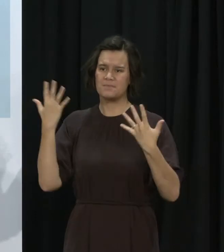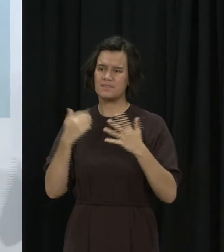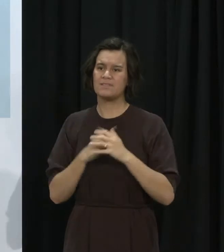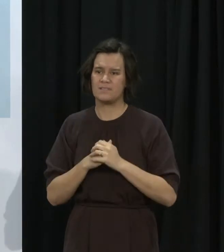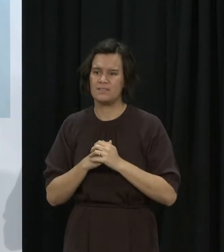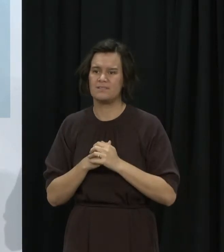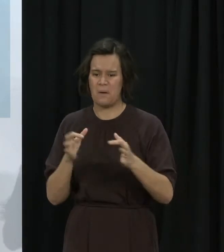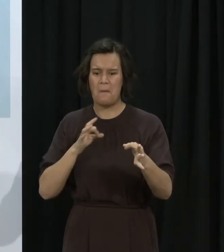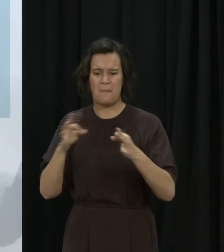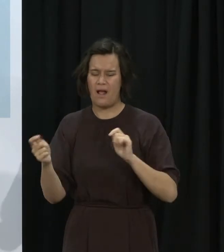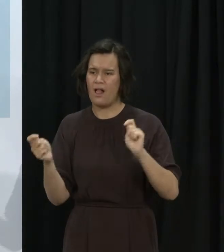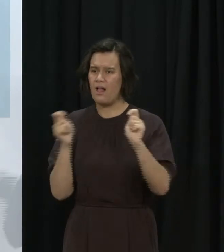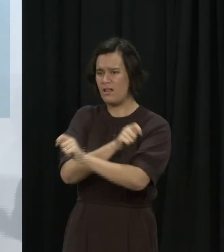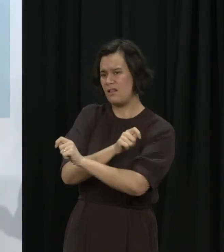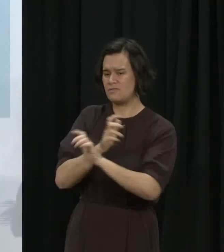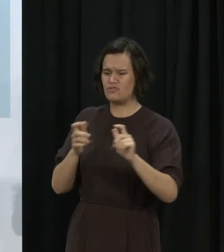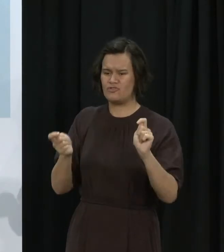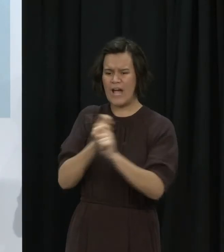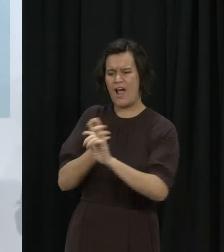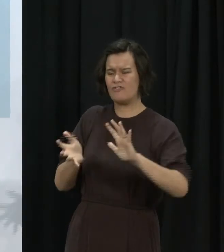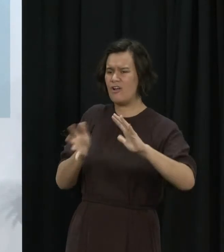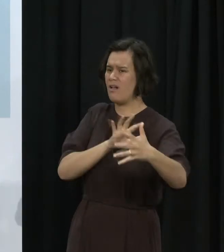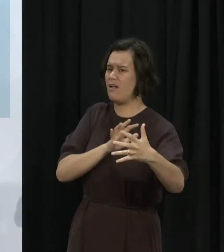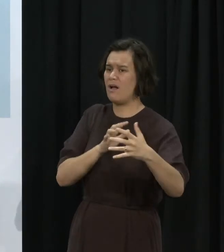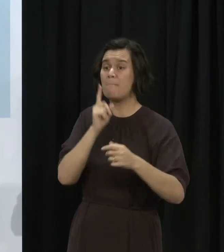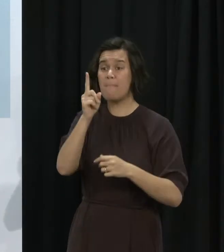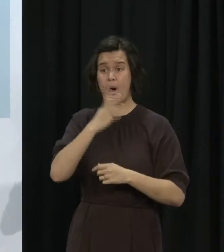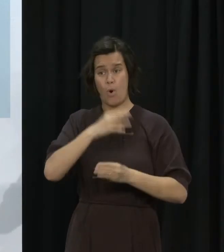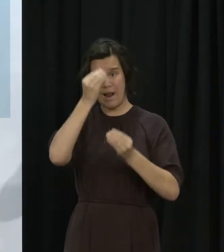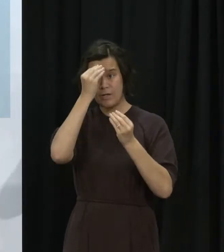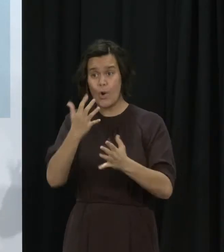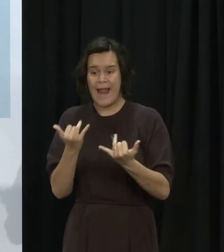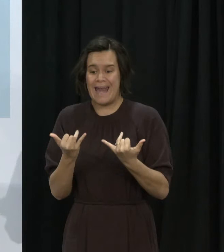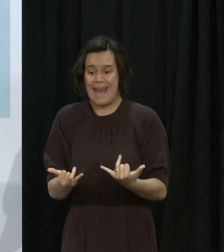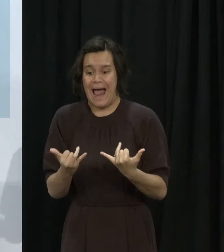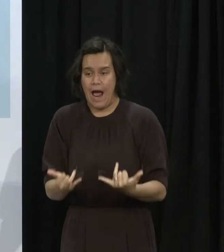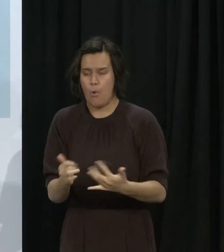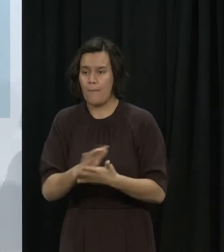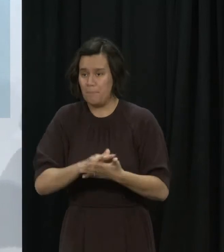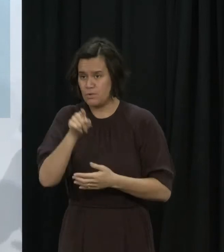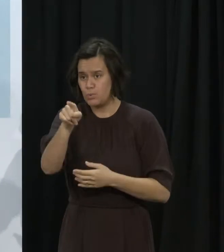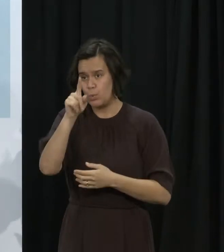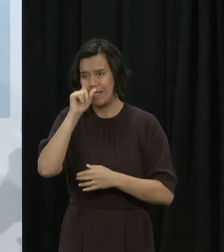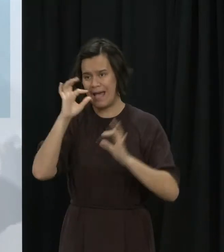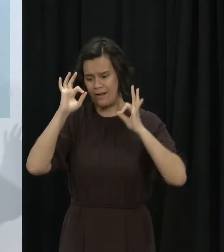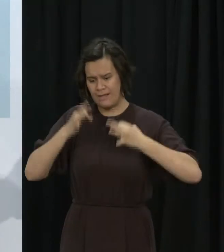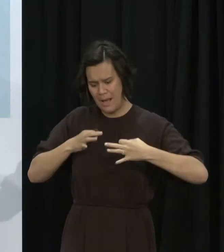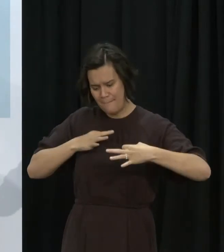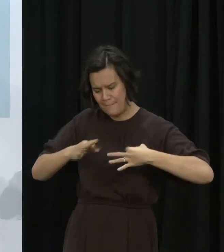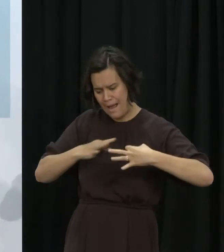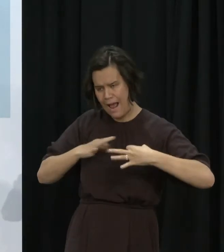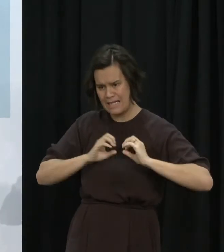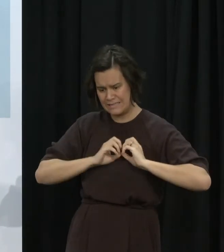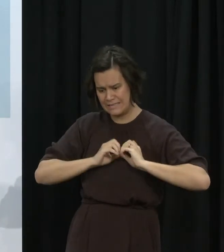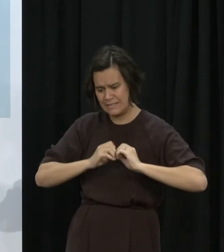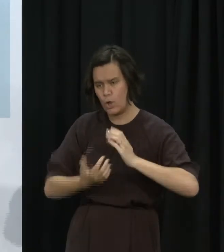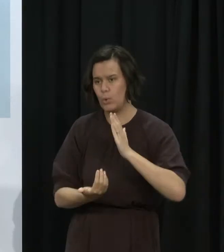haere. Ki tawahi, ka hoki mai